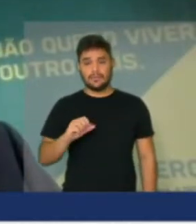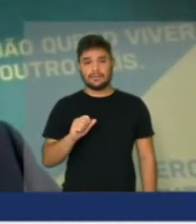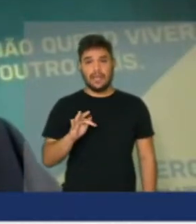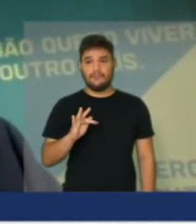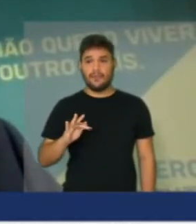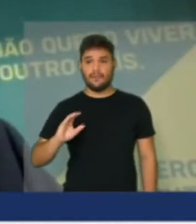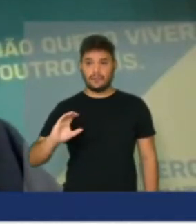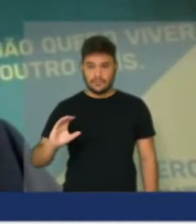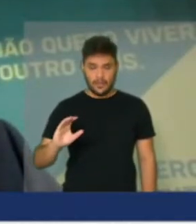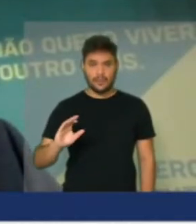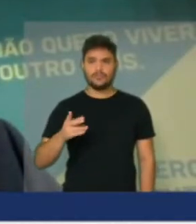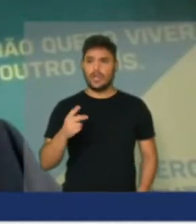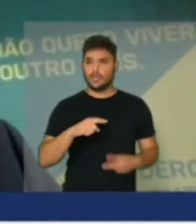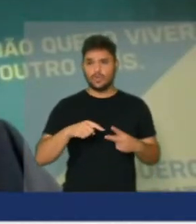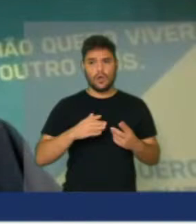QUE... CONVOCÁ-LO PERANTE O